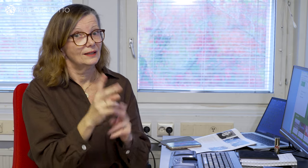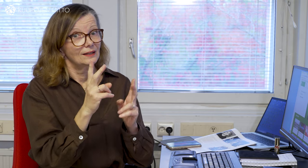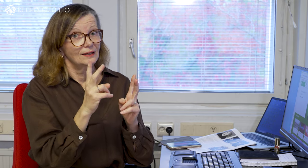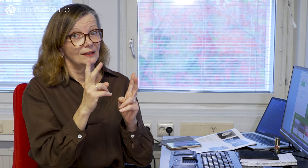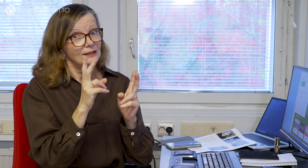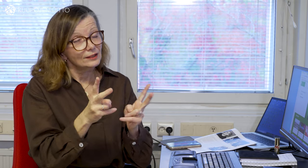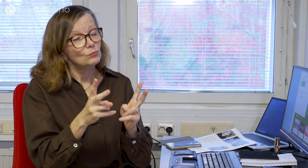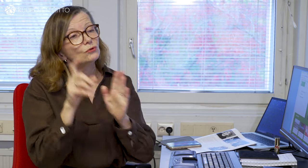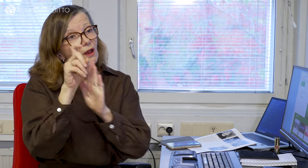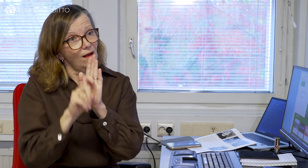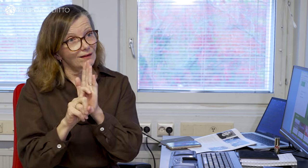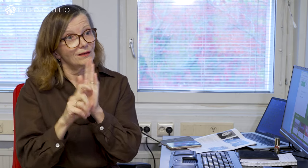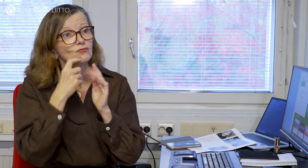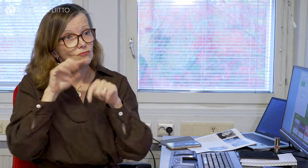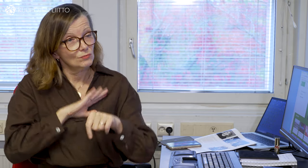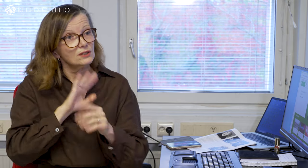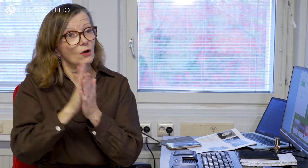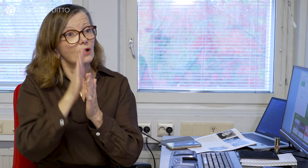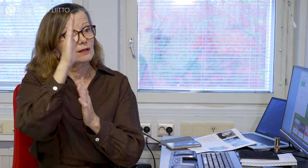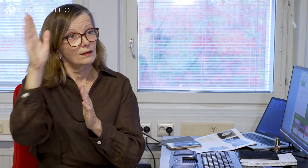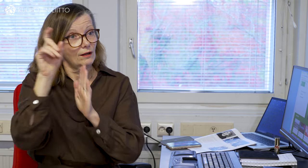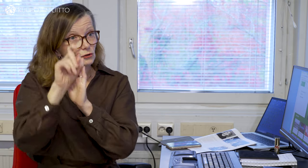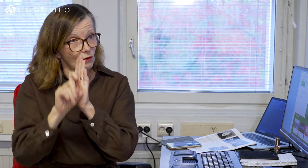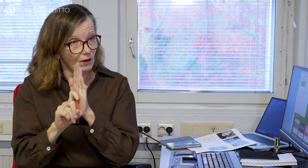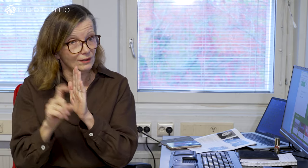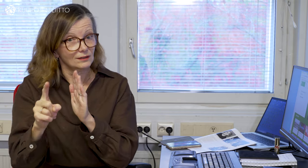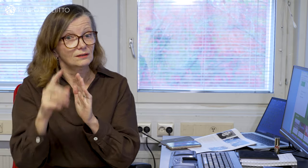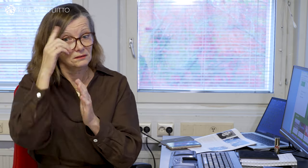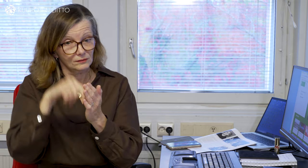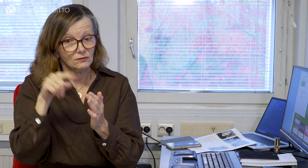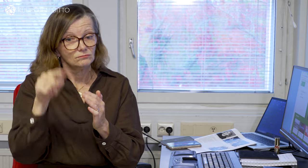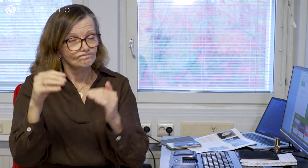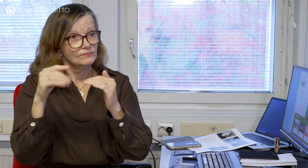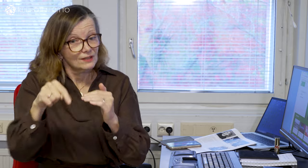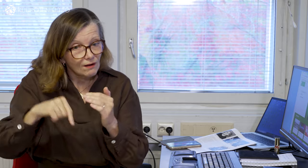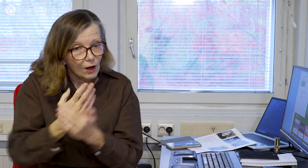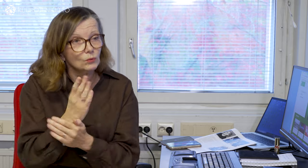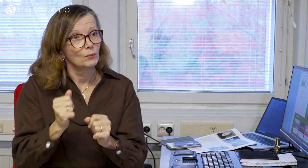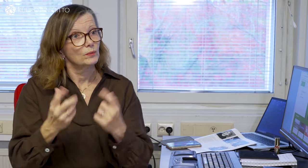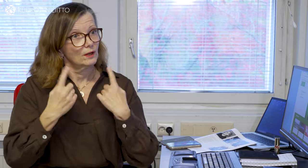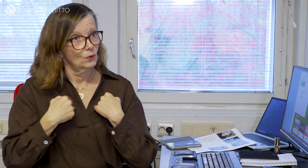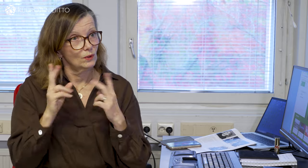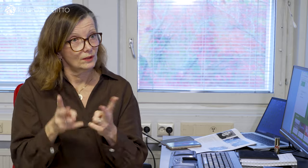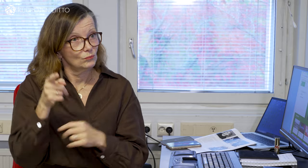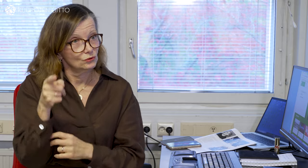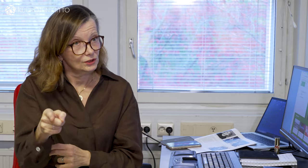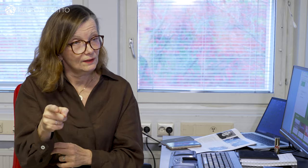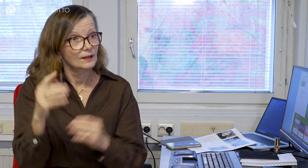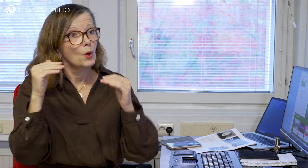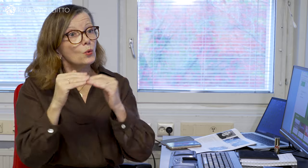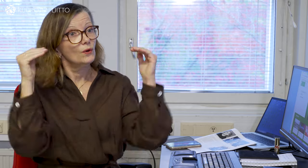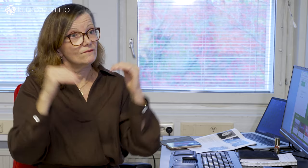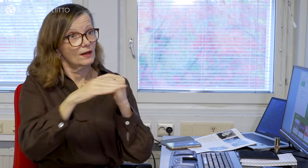Suomen kirjastolakia noudattamalla pyrimme yhdenvertaisuuteen -